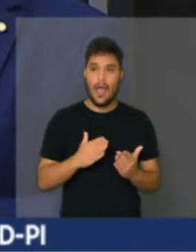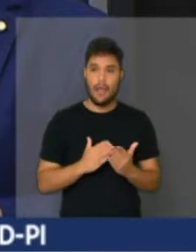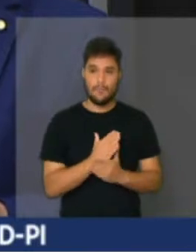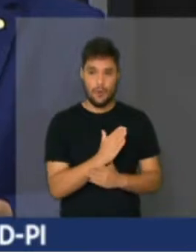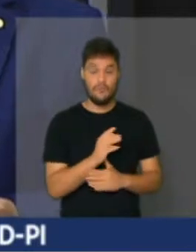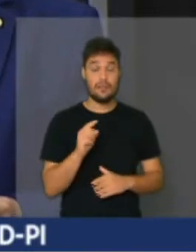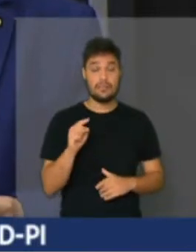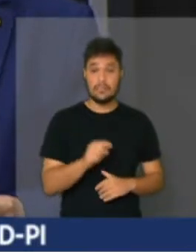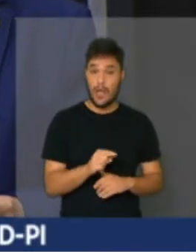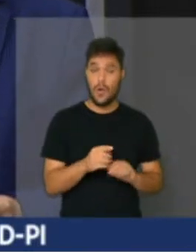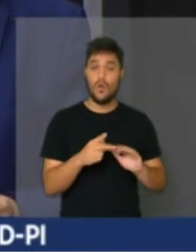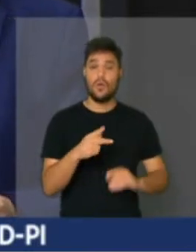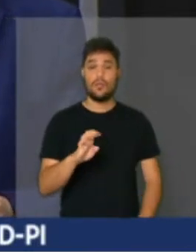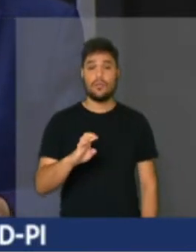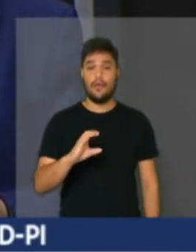PELA APROVAÇÃO DA PEC 391/2017. PELAS RAZÕES